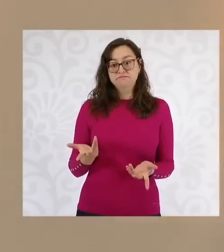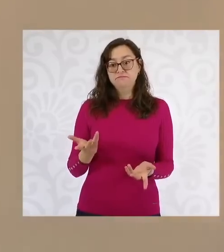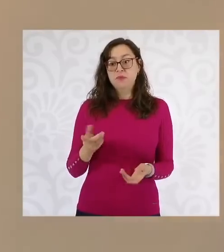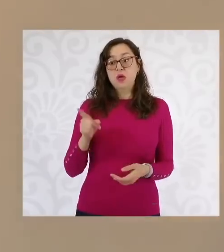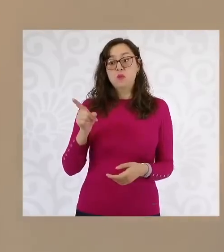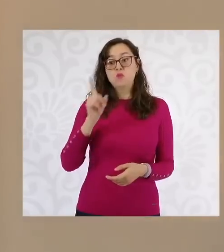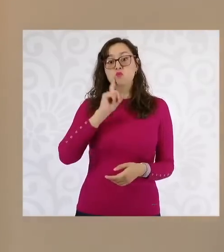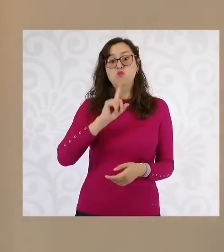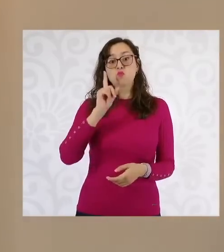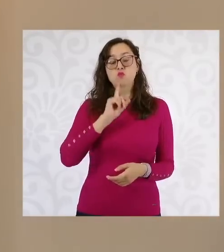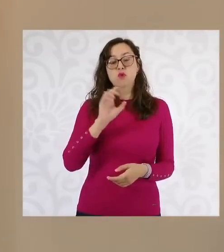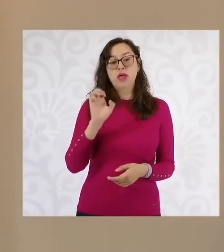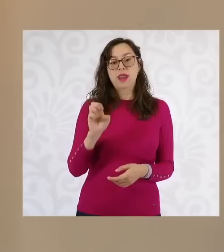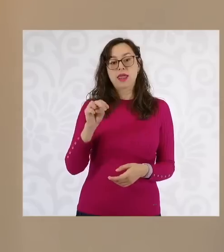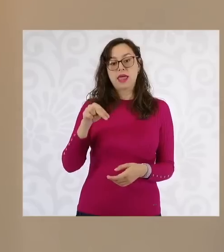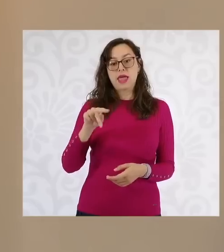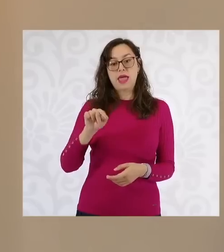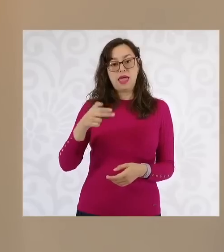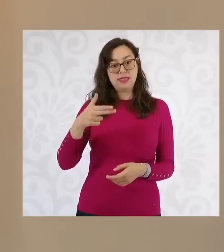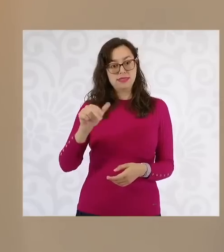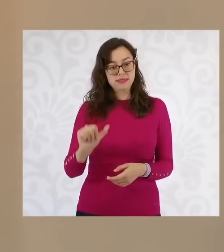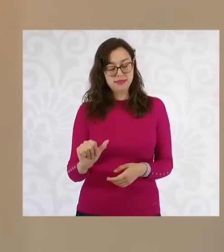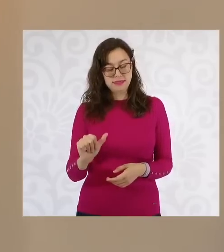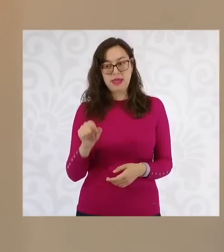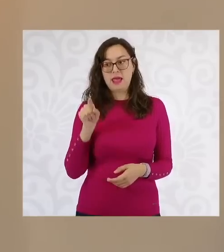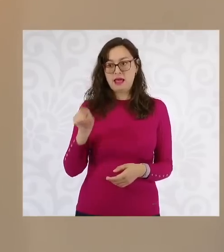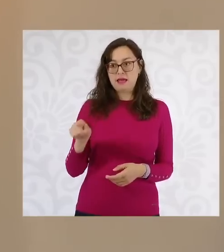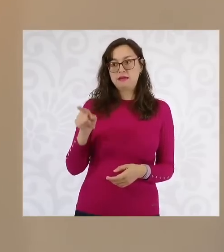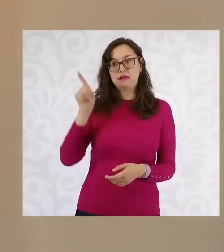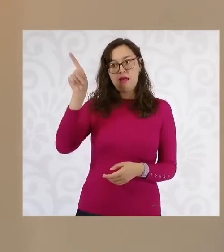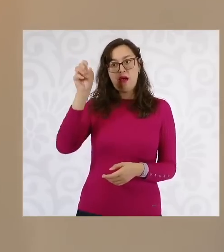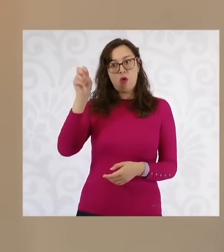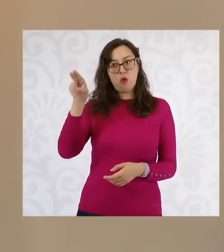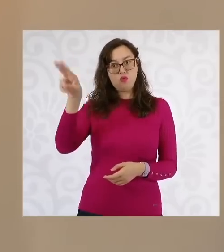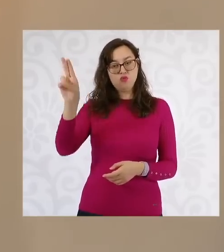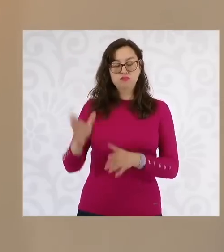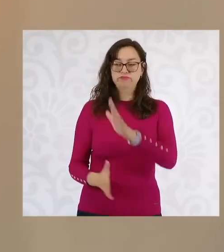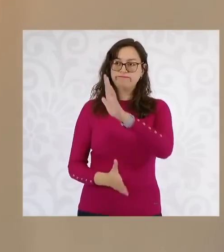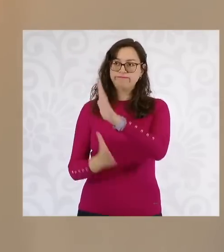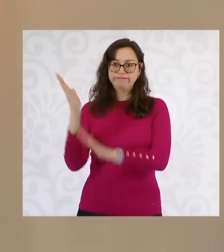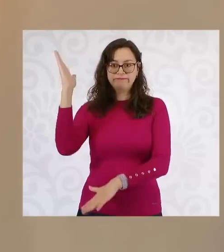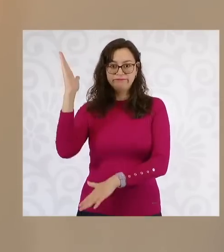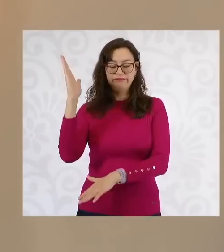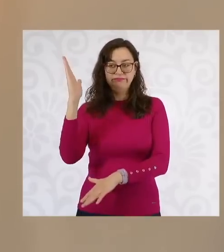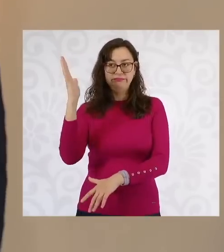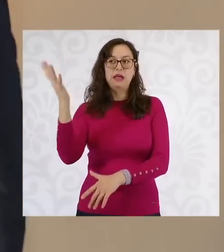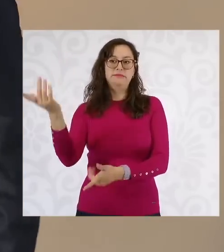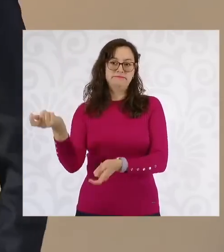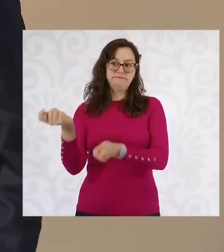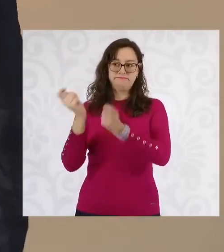nairobi en la asamblea general de ONU hábitat para que identifiquen ONU hábitat así como la